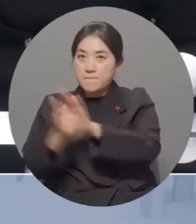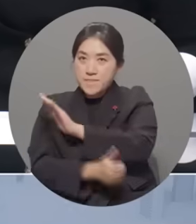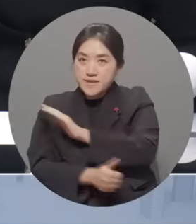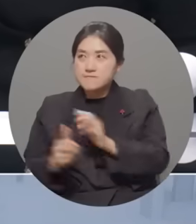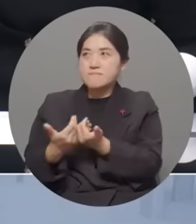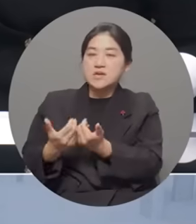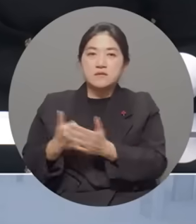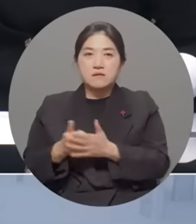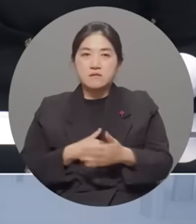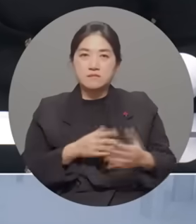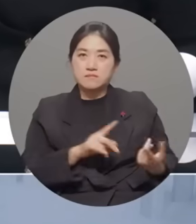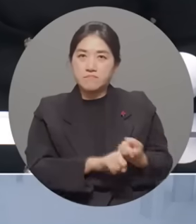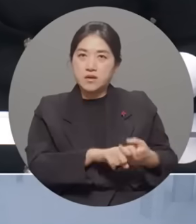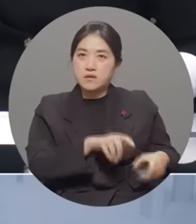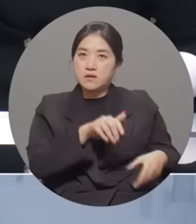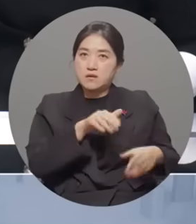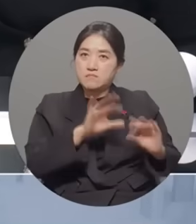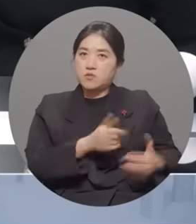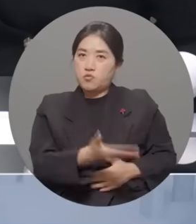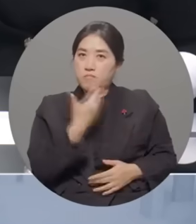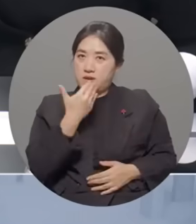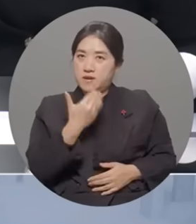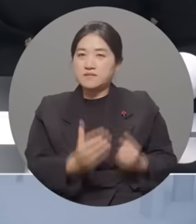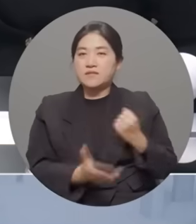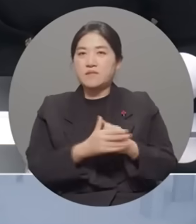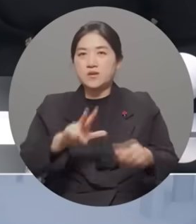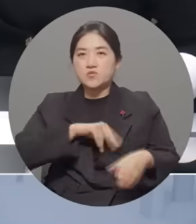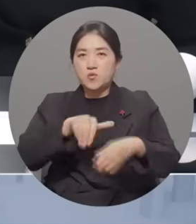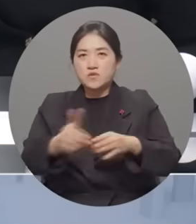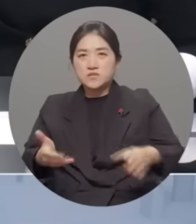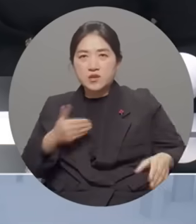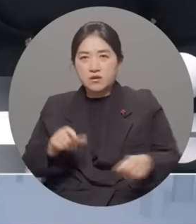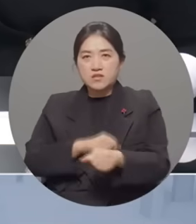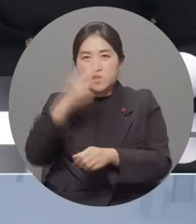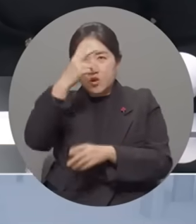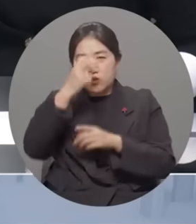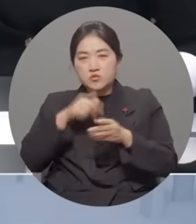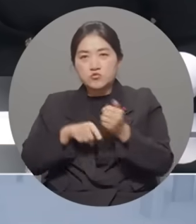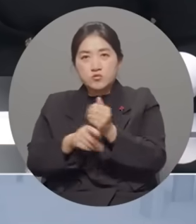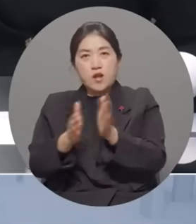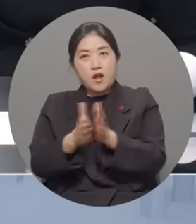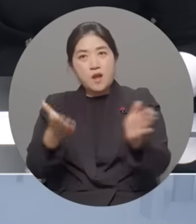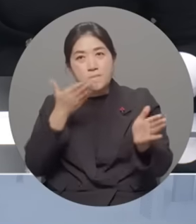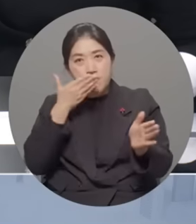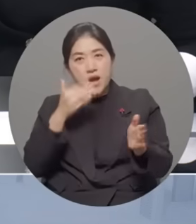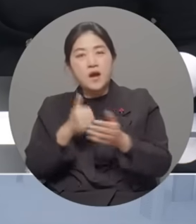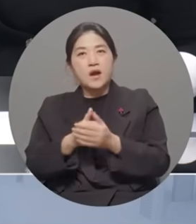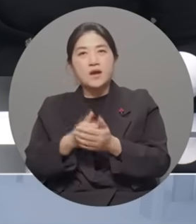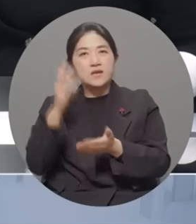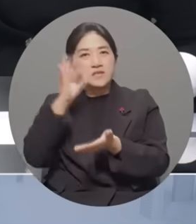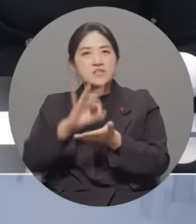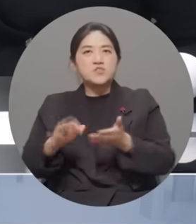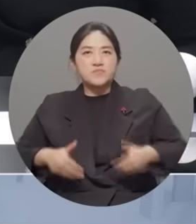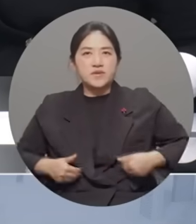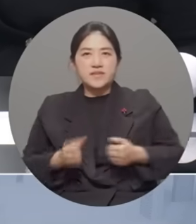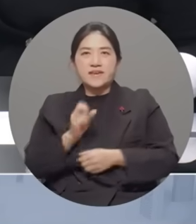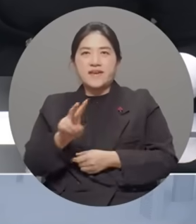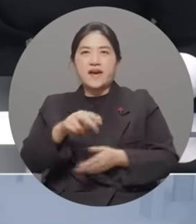의원들이 반란표를 행사할 그런 가능성도제기되고 있는 건데요. 이렇게 되면 총선 전에 특검 수사가 개시될지도 고려를 해야 하기 때문에